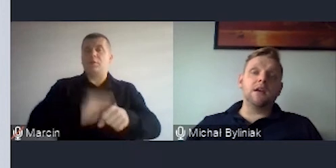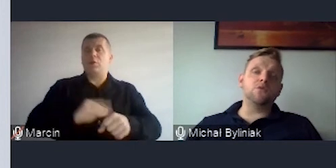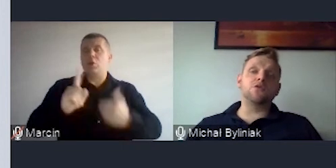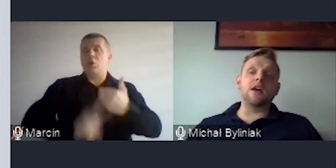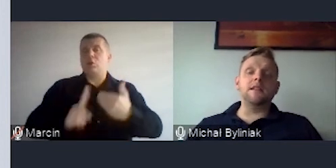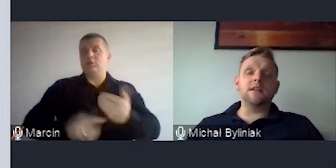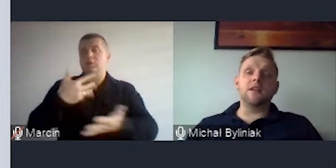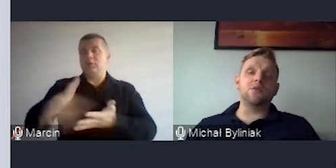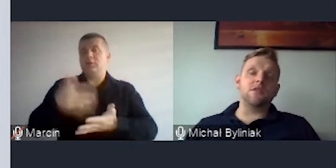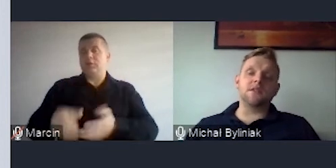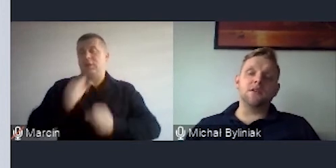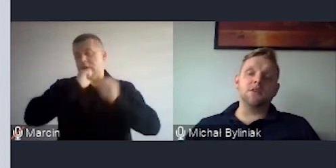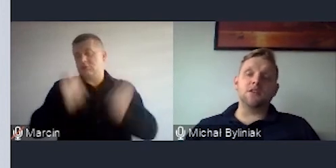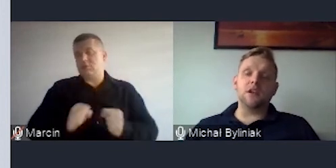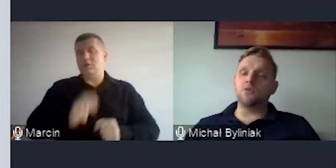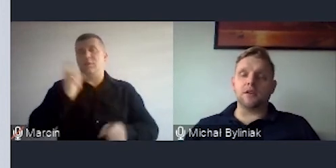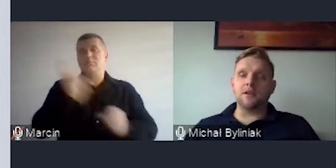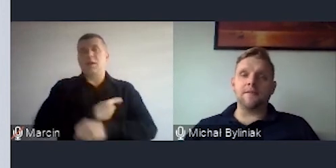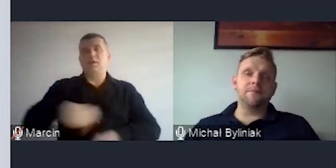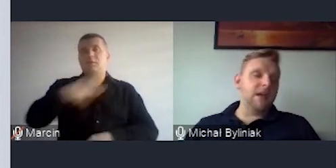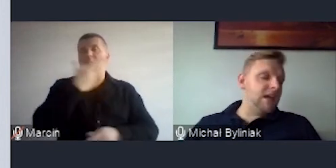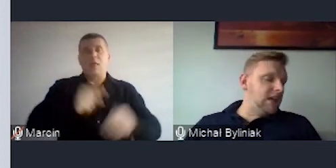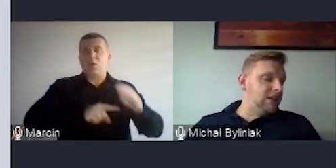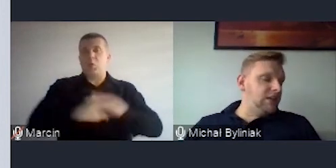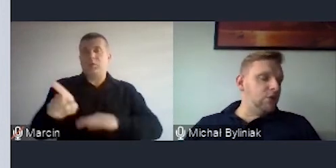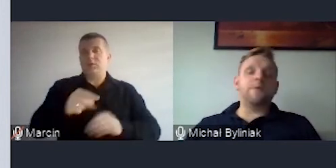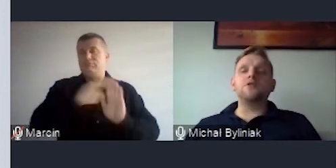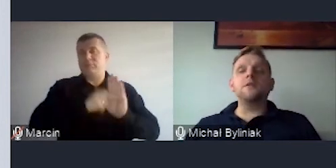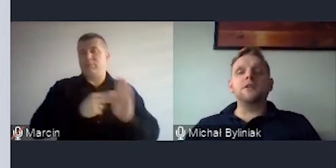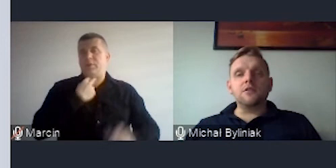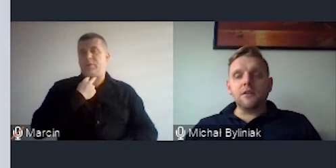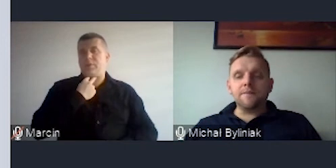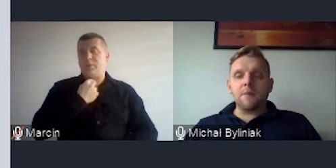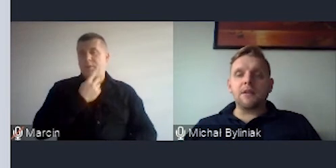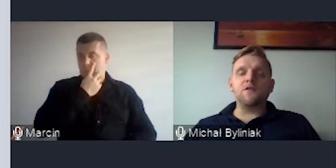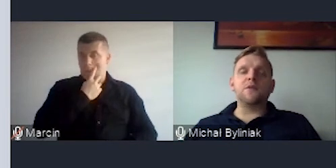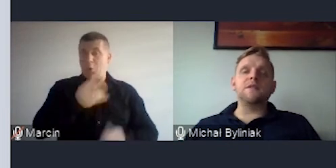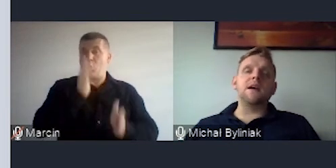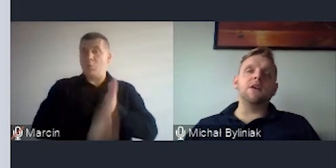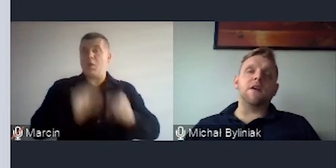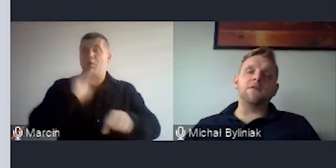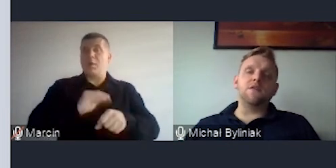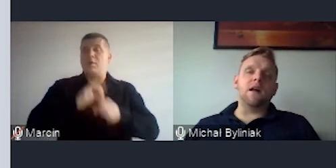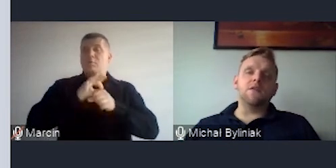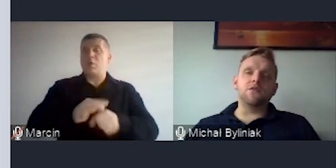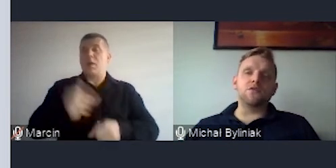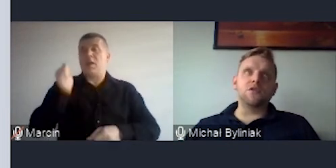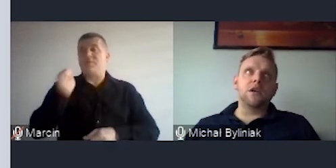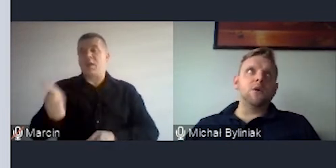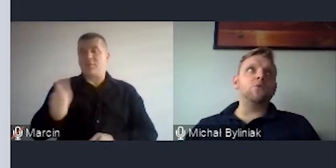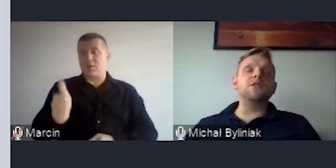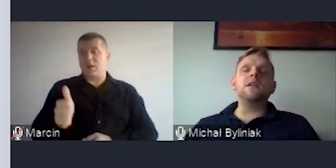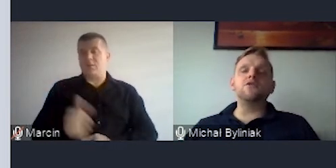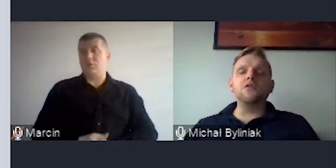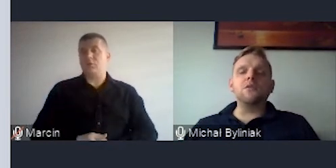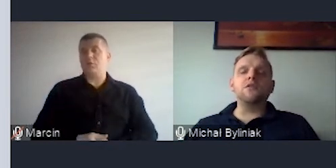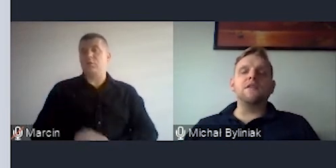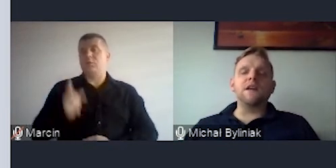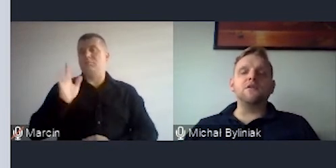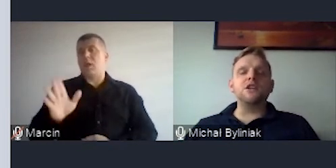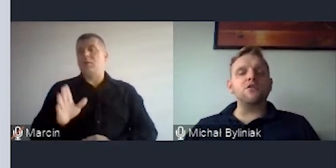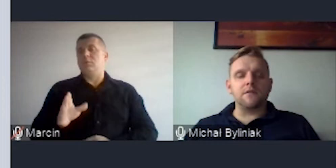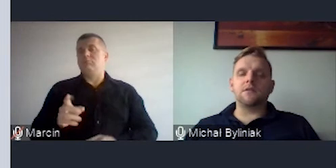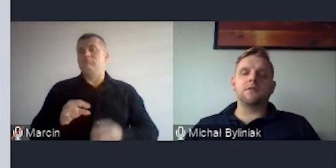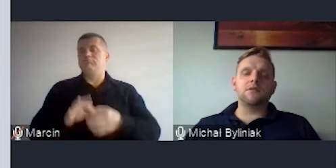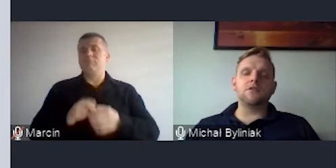Już żadny kraj członkowski od nich nie ucieknie i uproszczone metody będą wprowadzały kwalifikowalność uzależnioną od efektów rzeczowych,